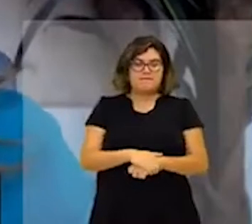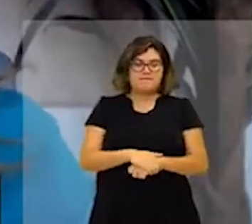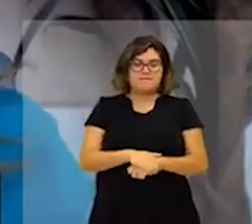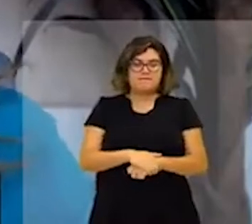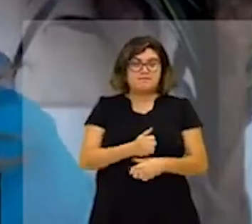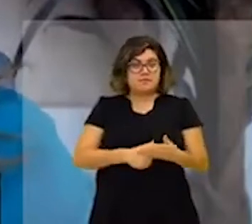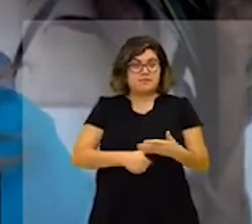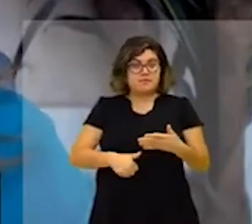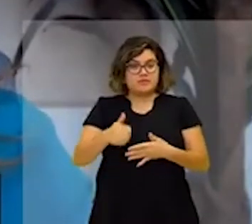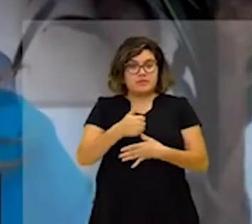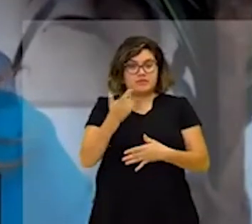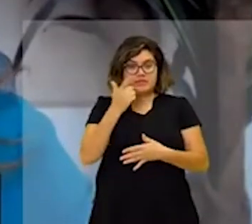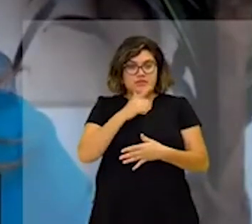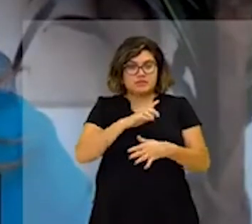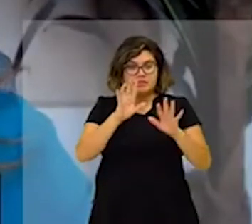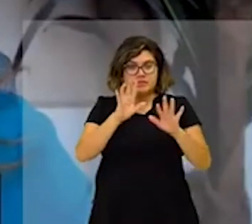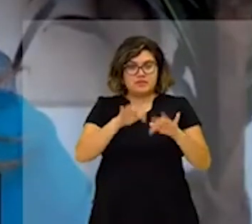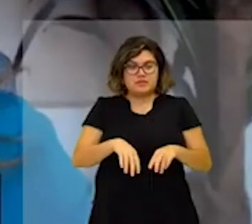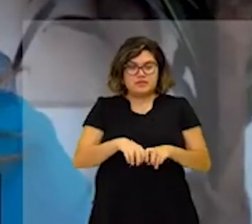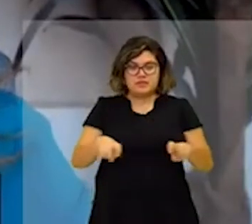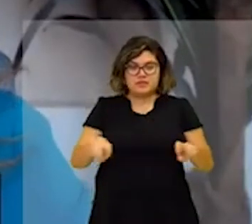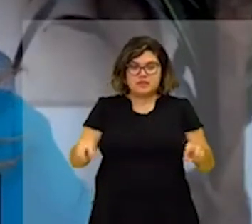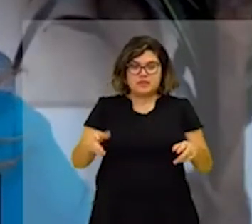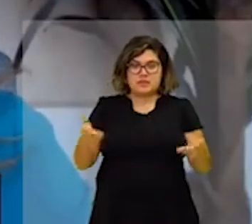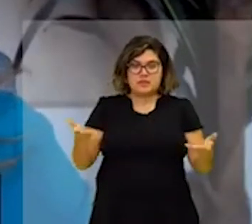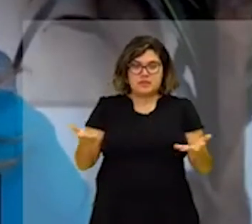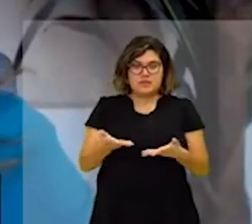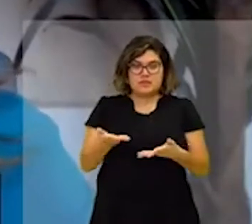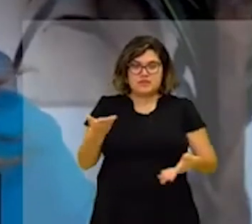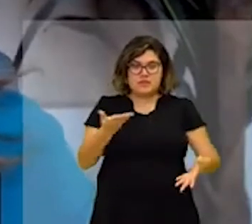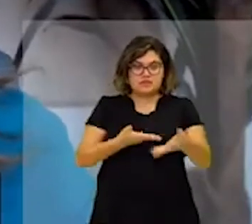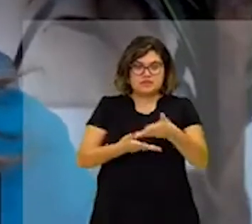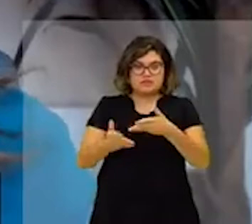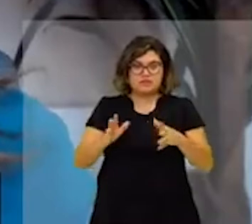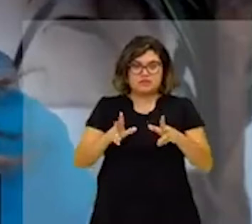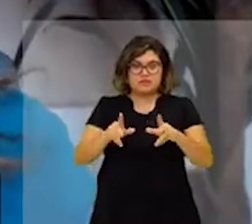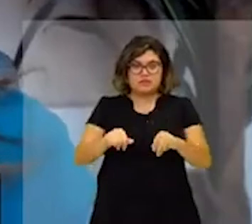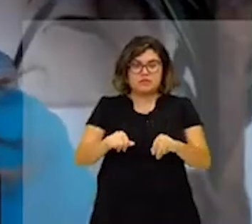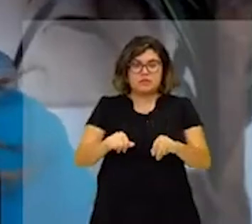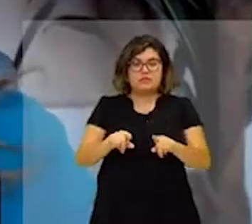encerrar essa mesa eu gostaria de compartilhar com todos principalmente os que nos assistem